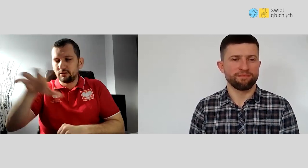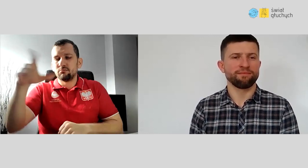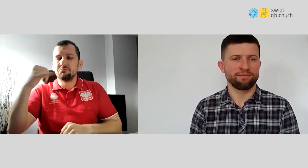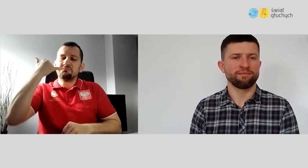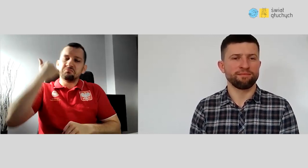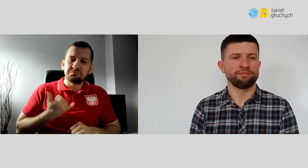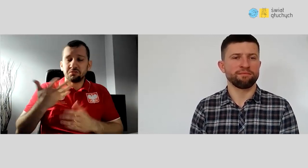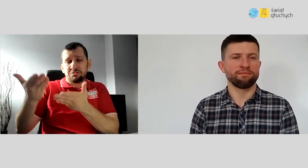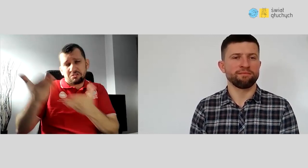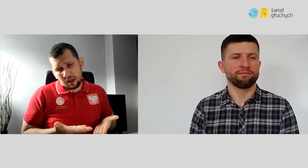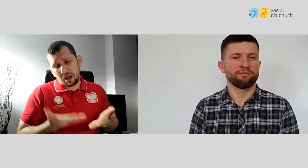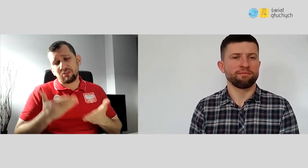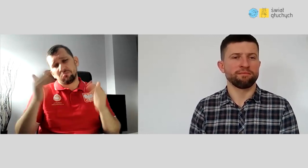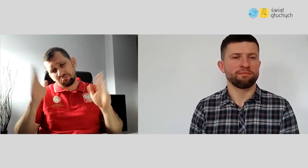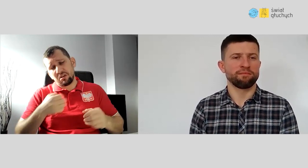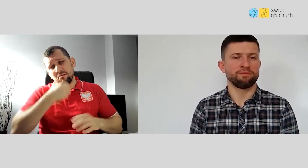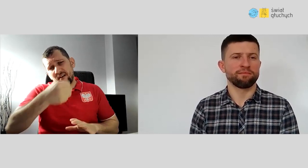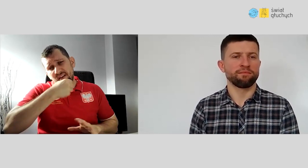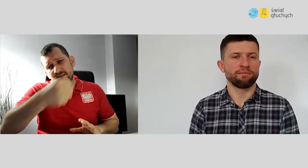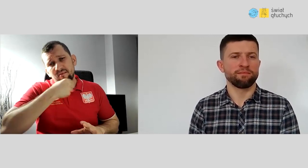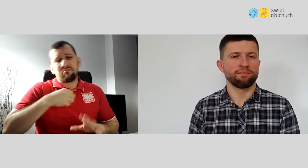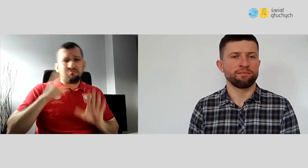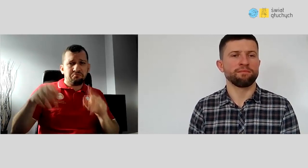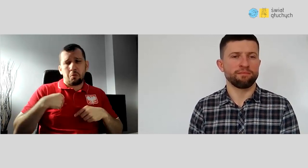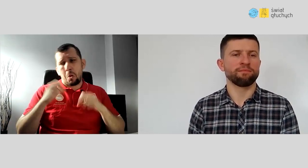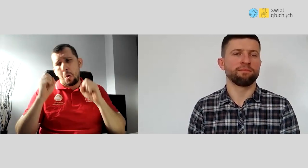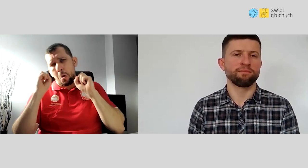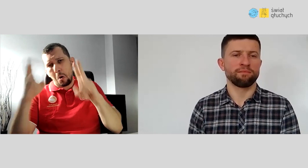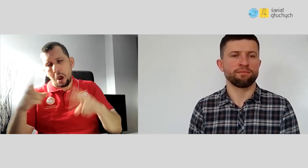i tam zostałem zaproszony na wywiad. Przyjąłem zaproszenie,